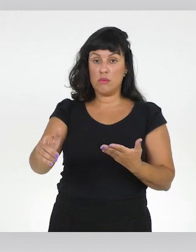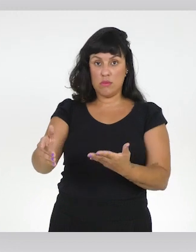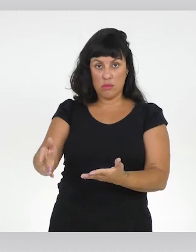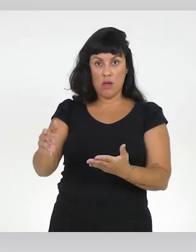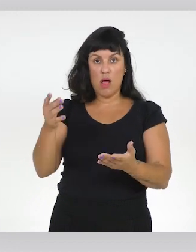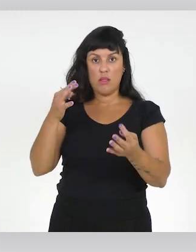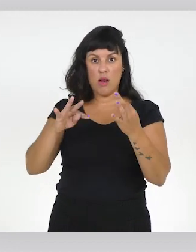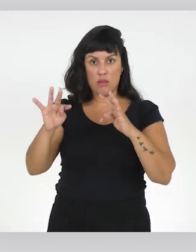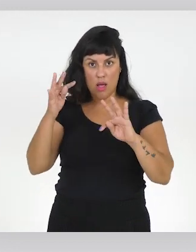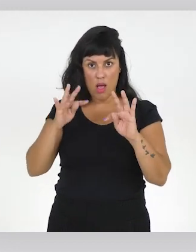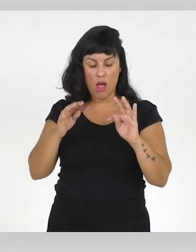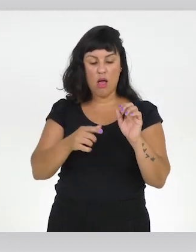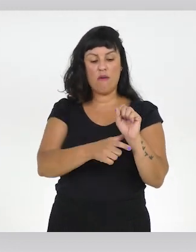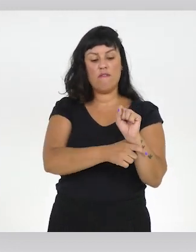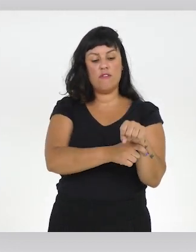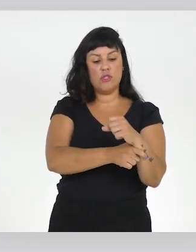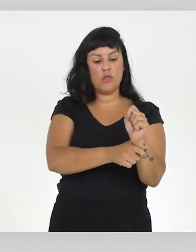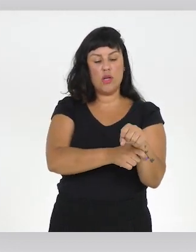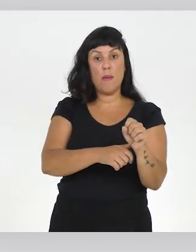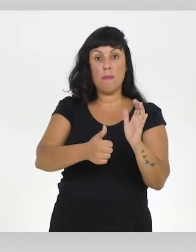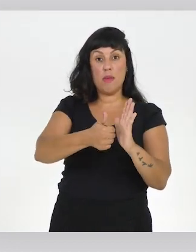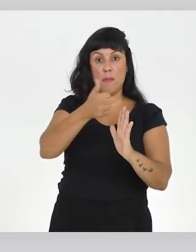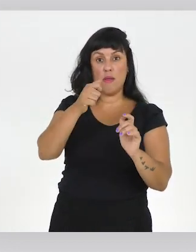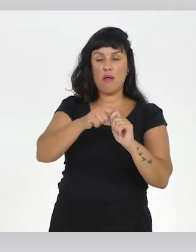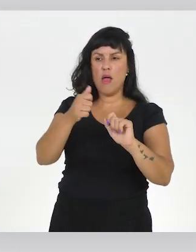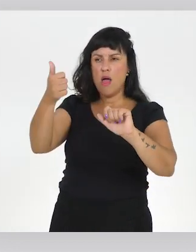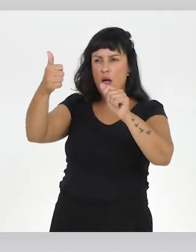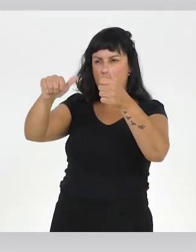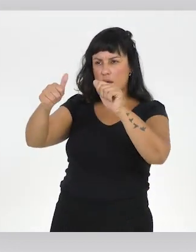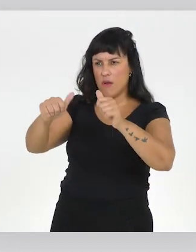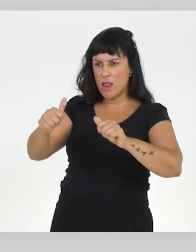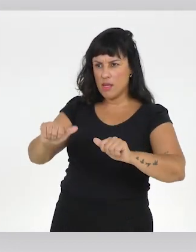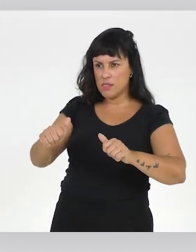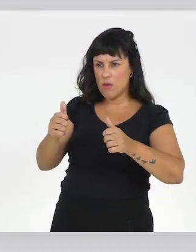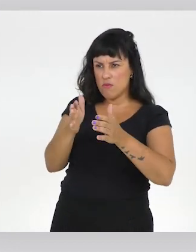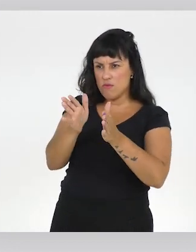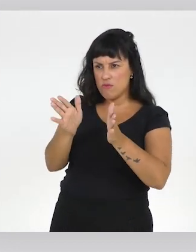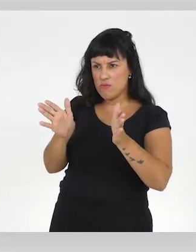faz uma avaliação ampliada dentro do modelo biopsicossocial, reconhece